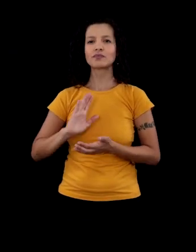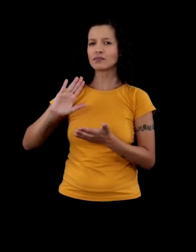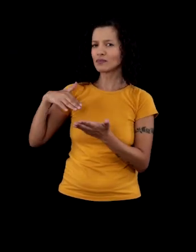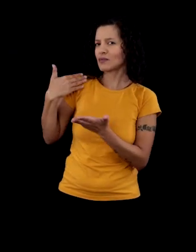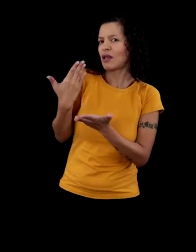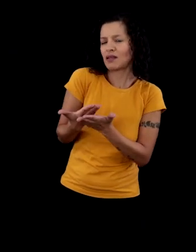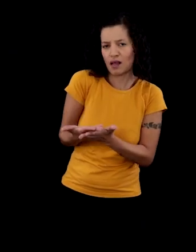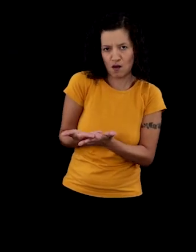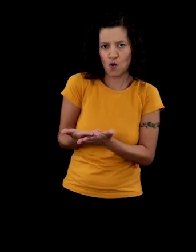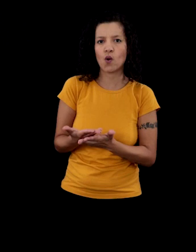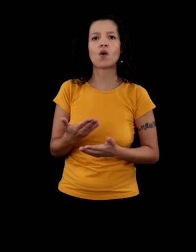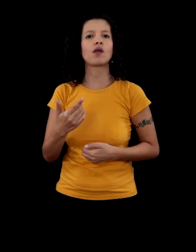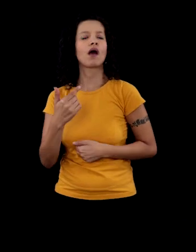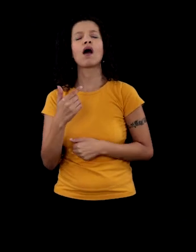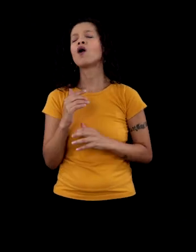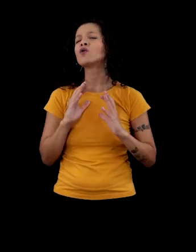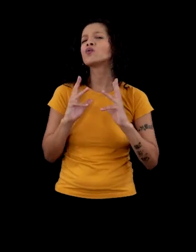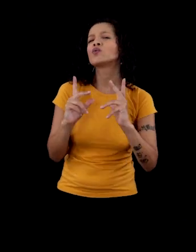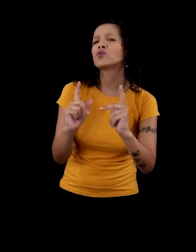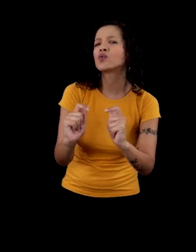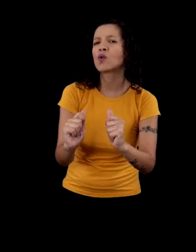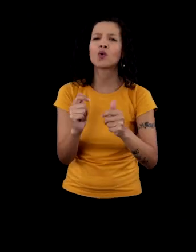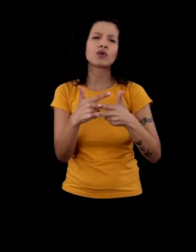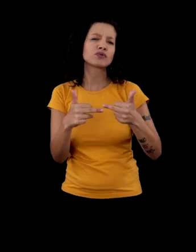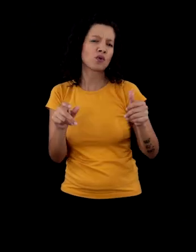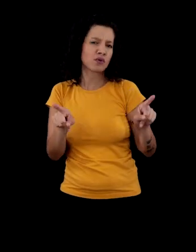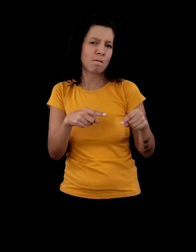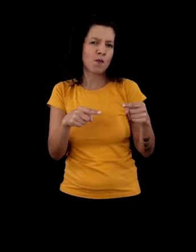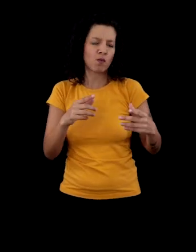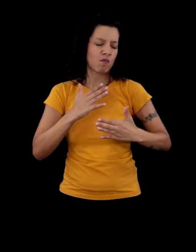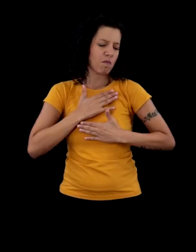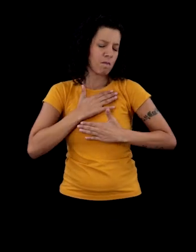Até agora todas são coisas minhas,